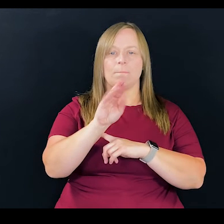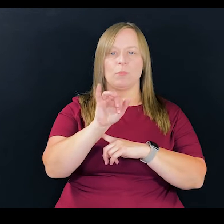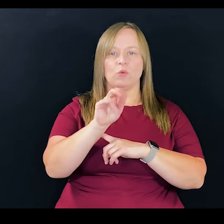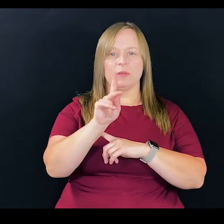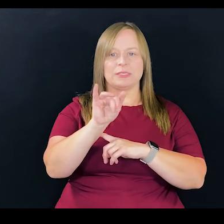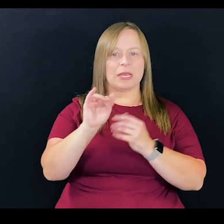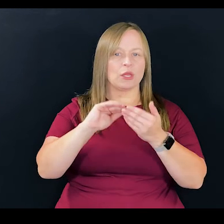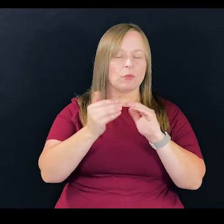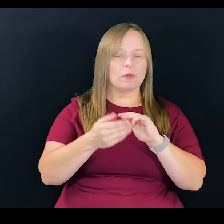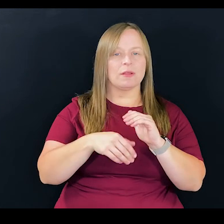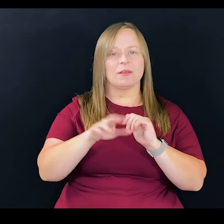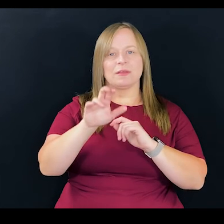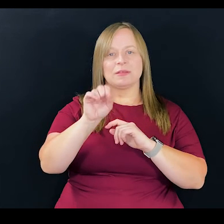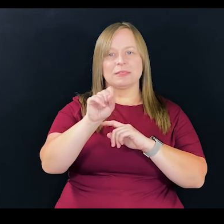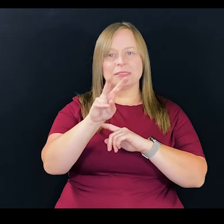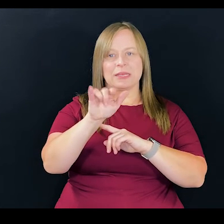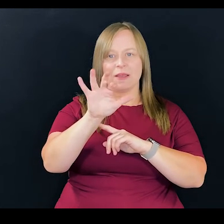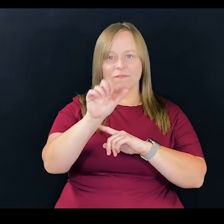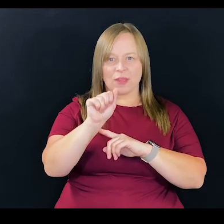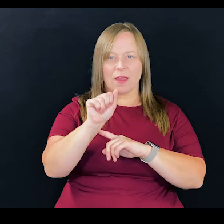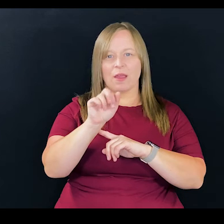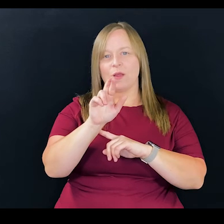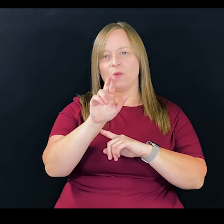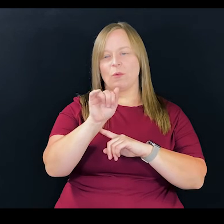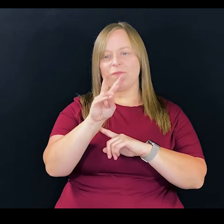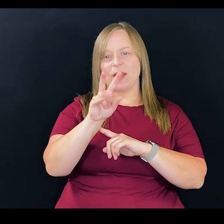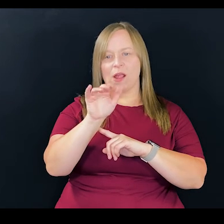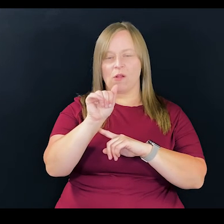la comunidad Muxe, Sylvia Rivera y Marsha P. Johnson.